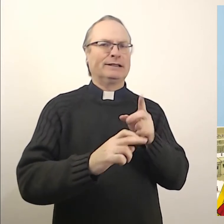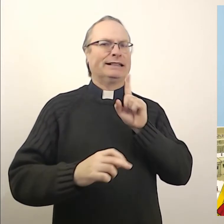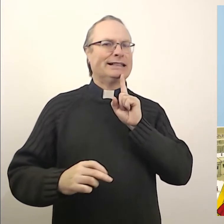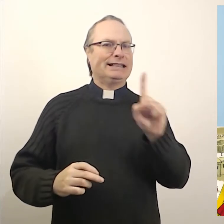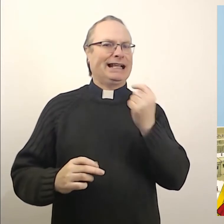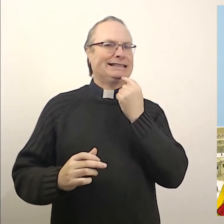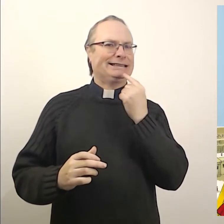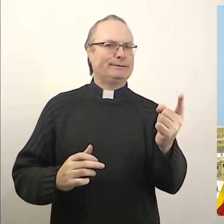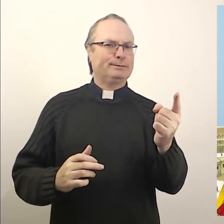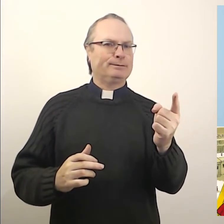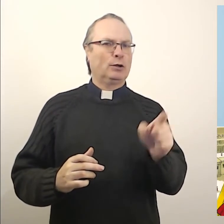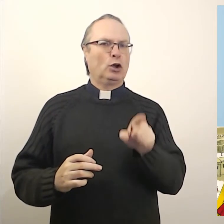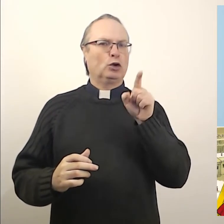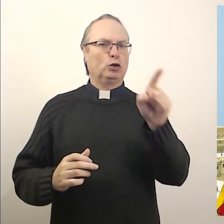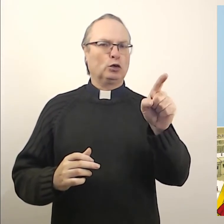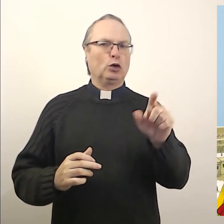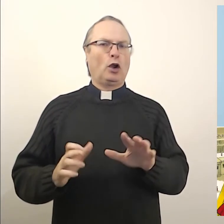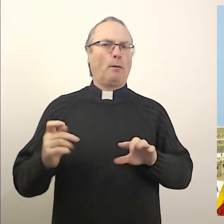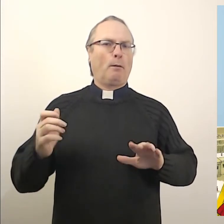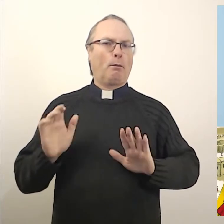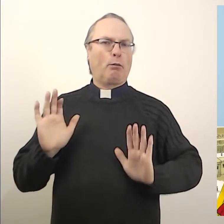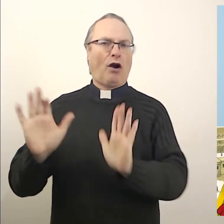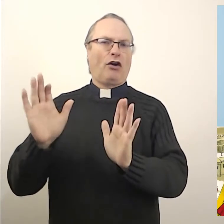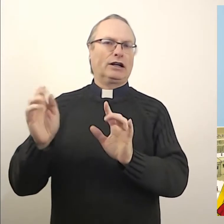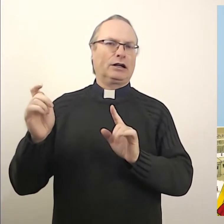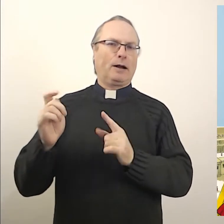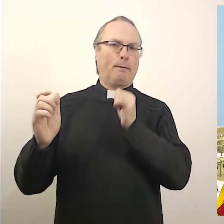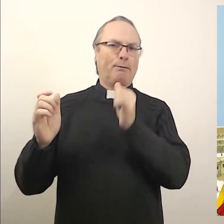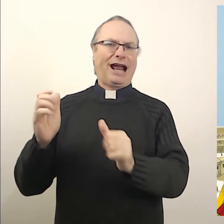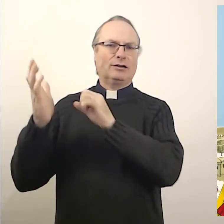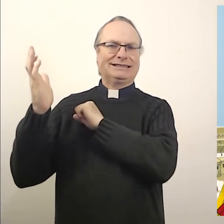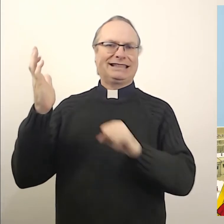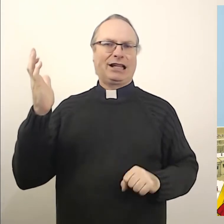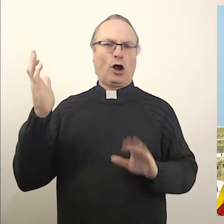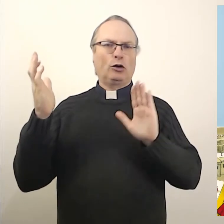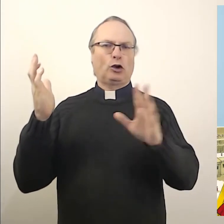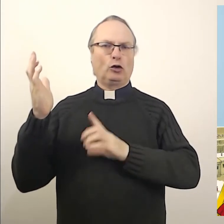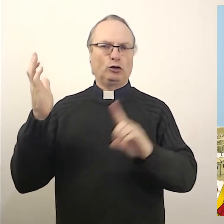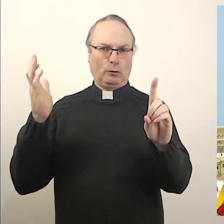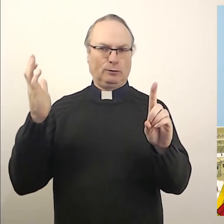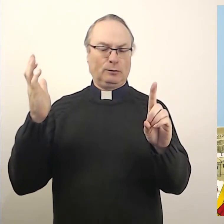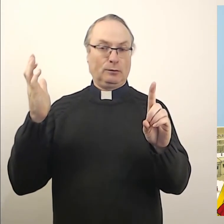«Il est dit: Tu ne provoqueras pas le Seigneur, ton Dieu.»